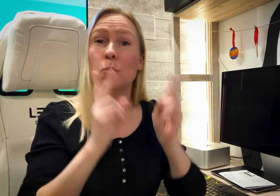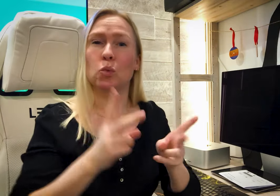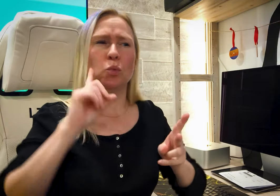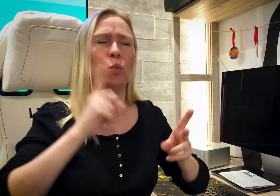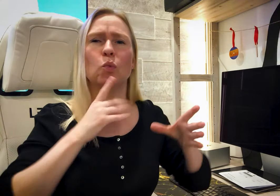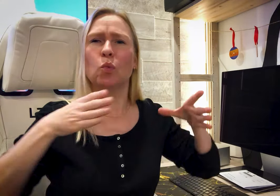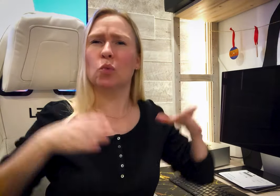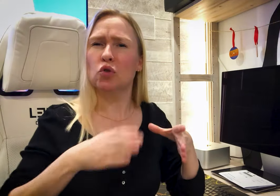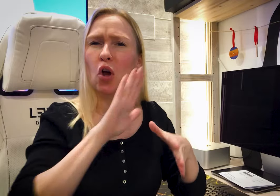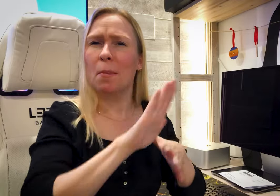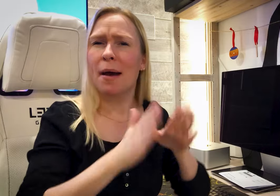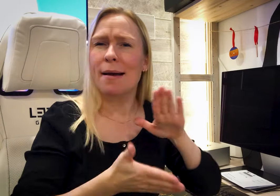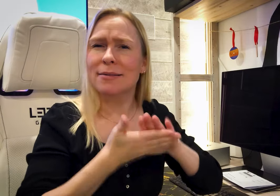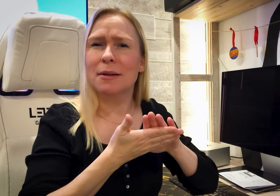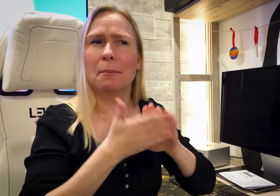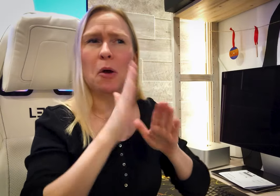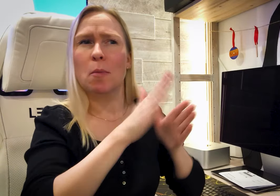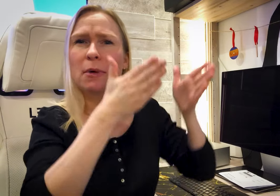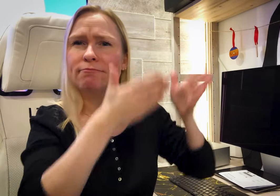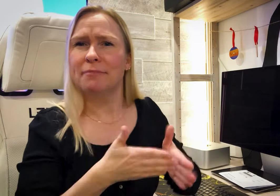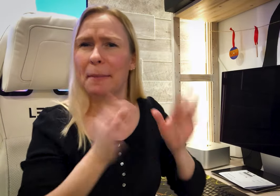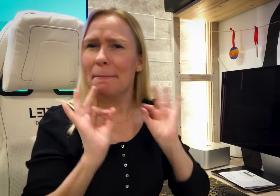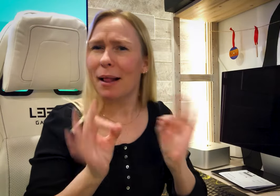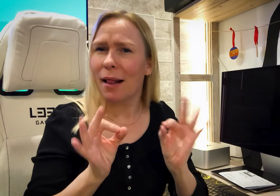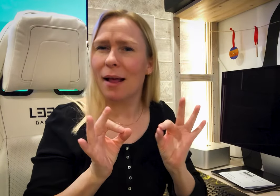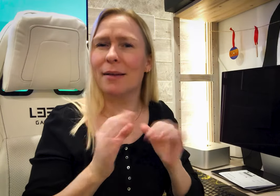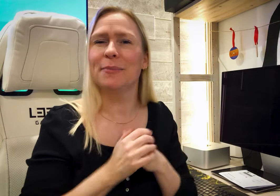Millainen oli hänen asemansa ja roolinsa kuurojen yhteisössä?